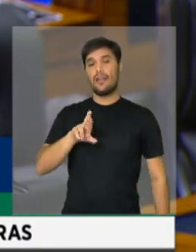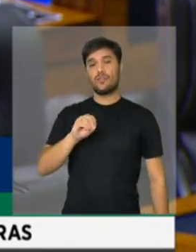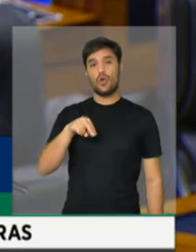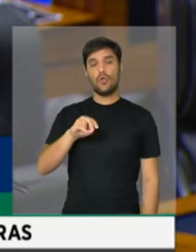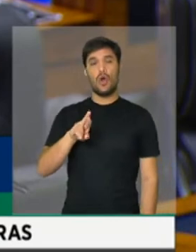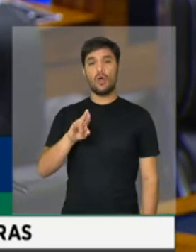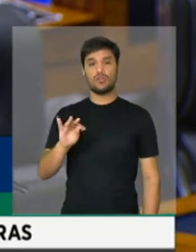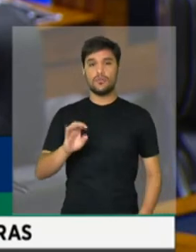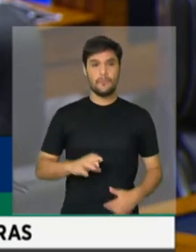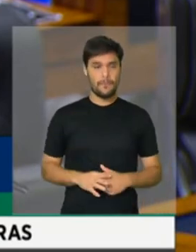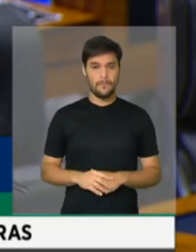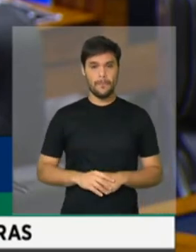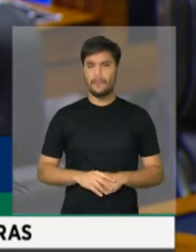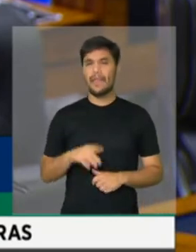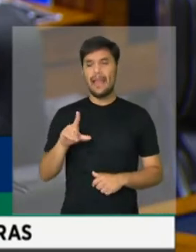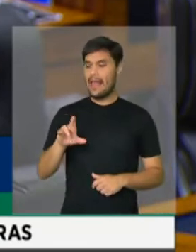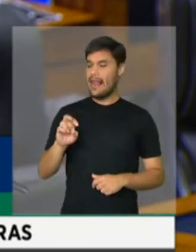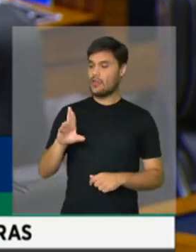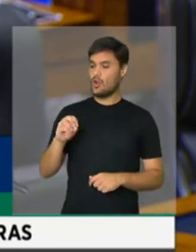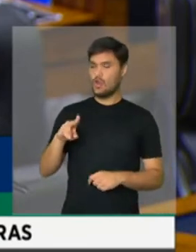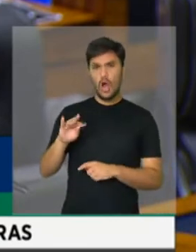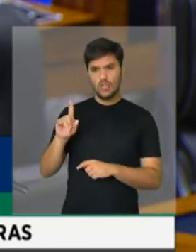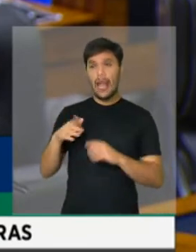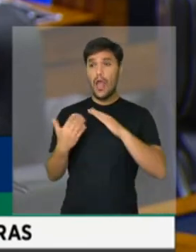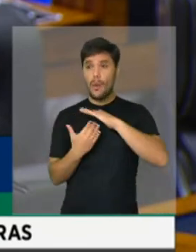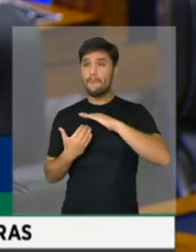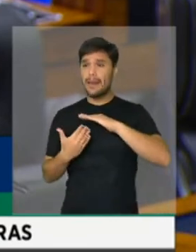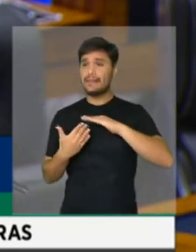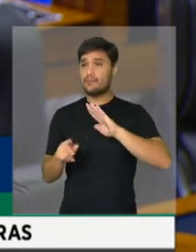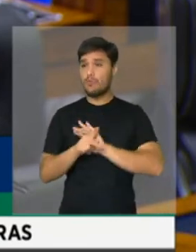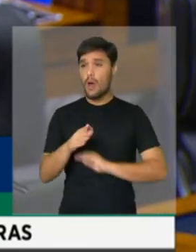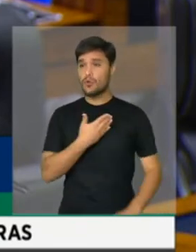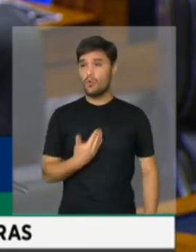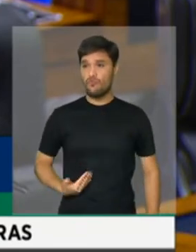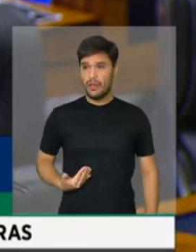DO SERVIÇO CAEM E NO AMAPÁ QUEM SOCORREU O AMAPÁDO DESASTRE QUE SE ENCONTRAVA